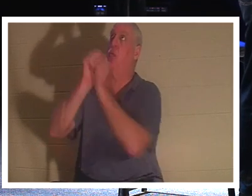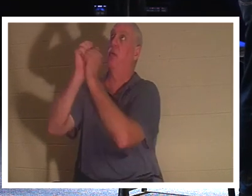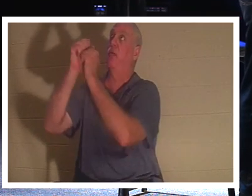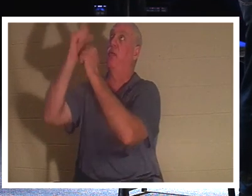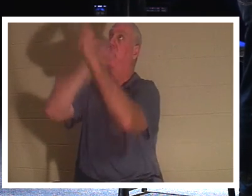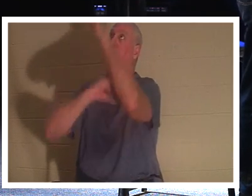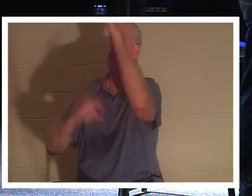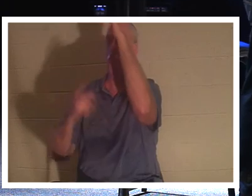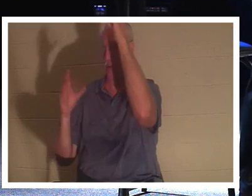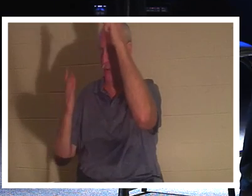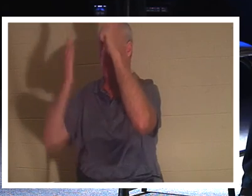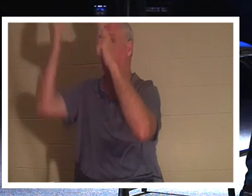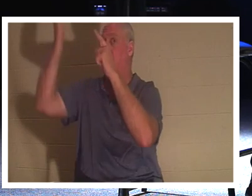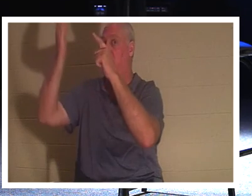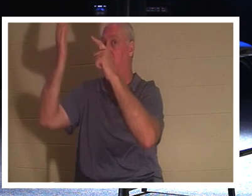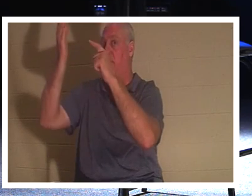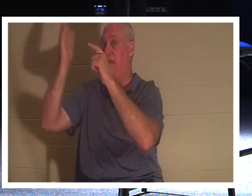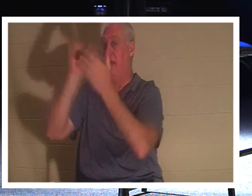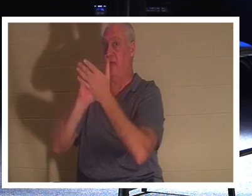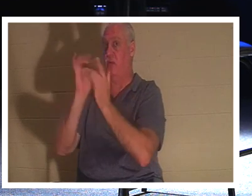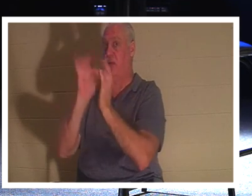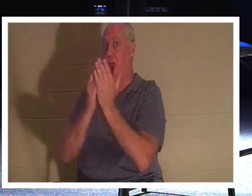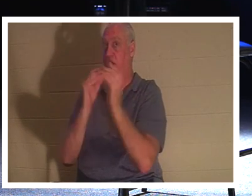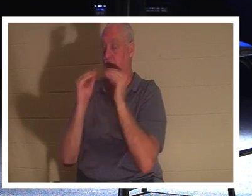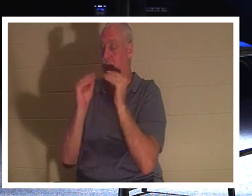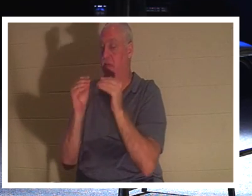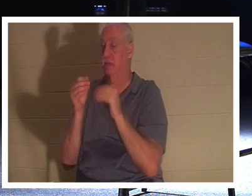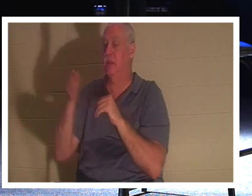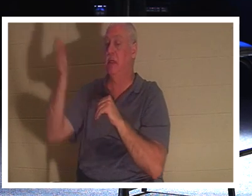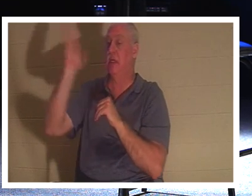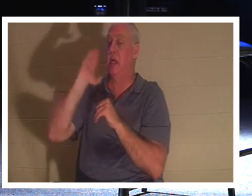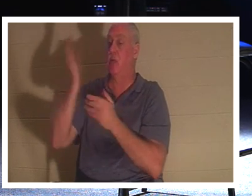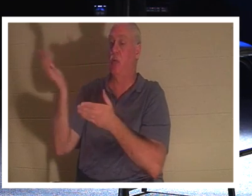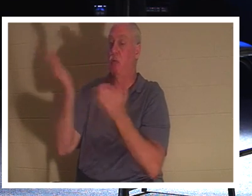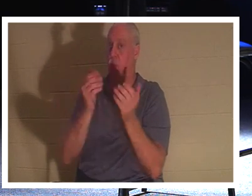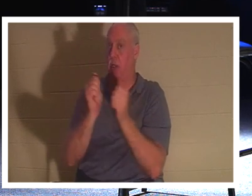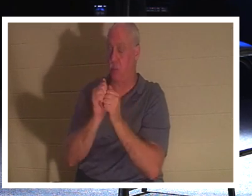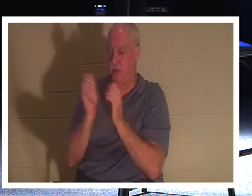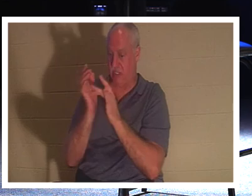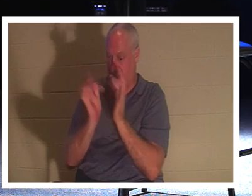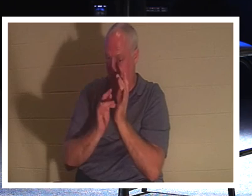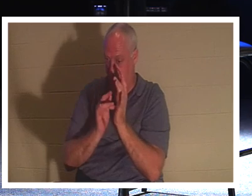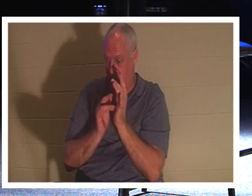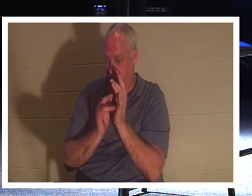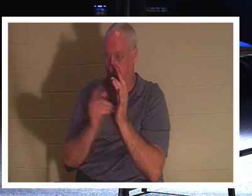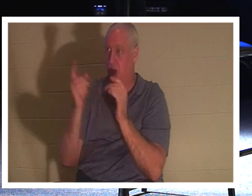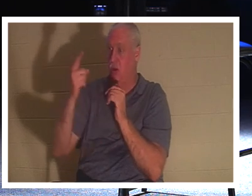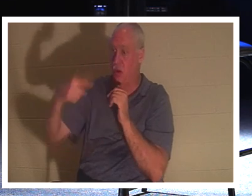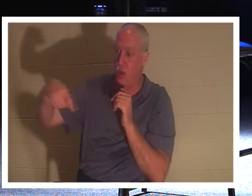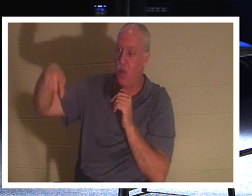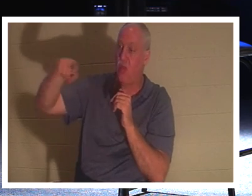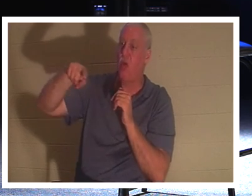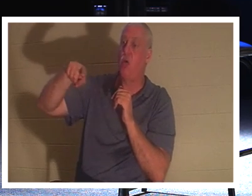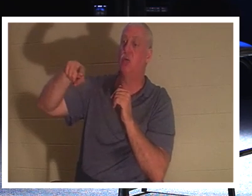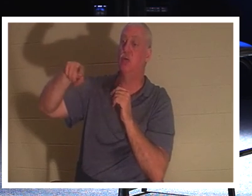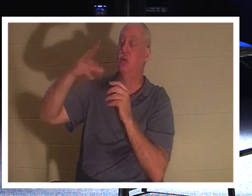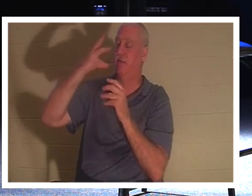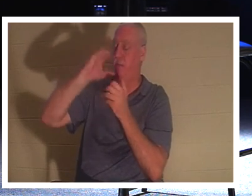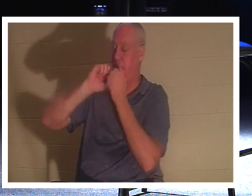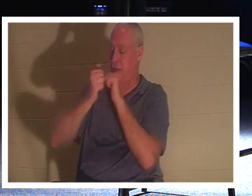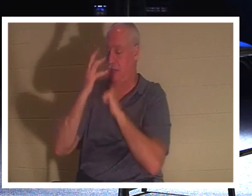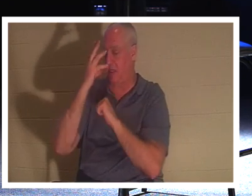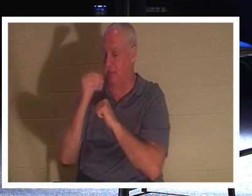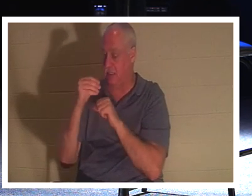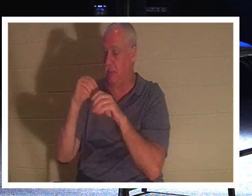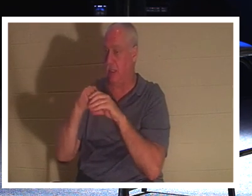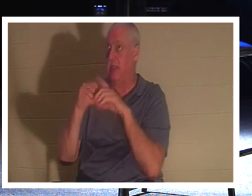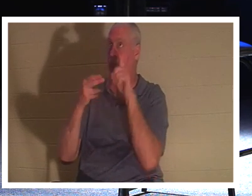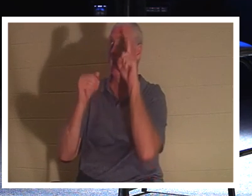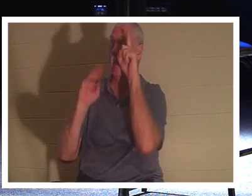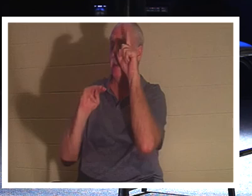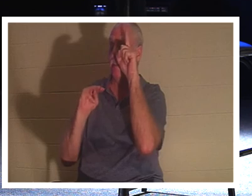就是圣经的教导。神会带来那些在他里面睡了的人与耶稣一起。当